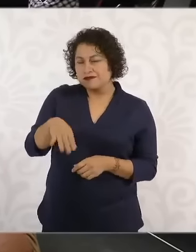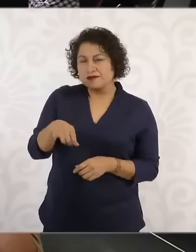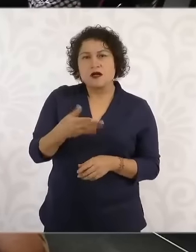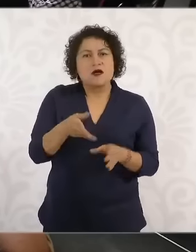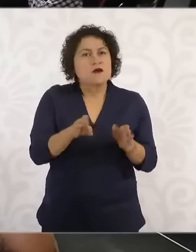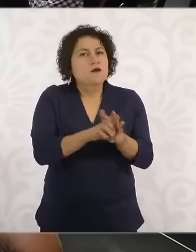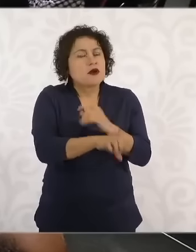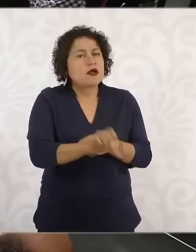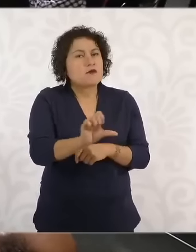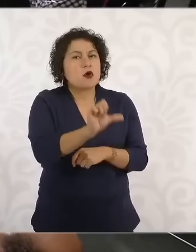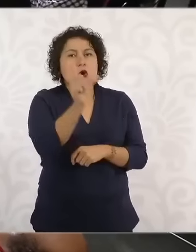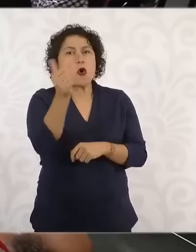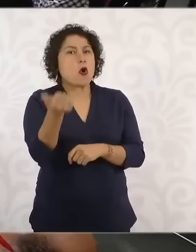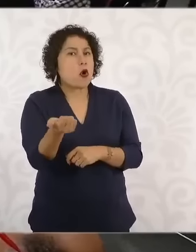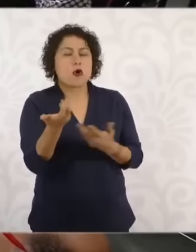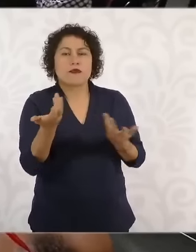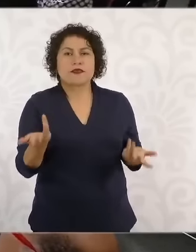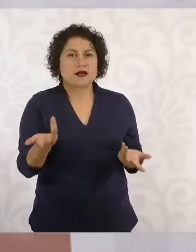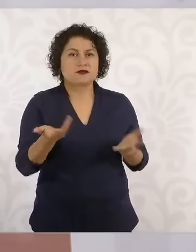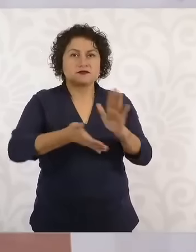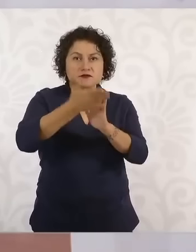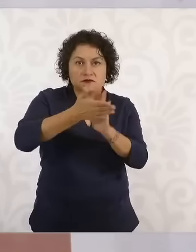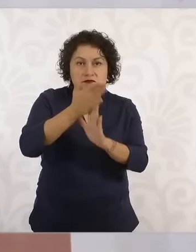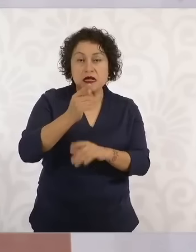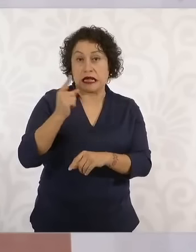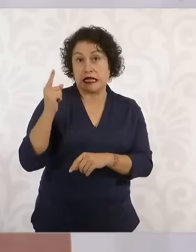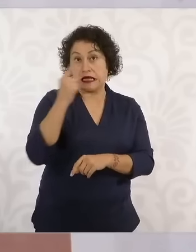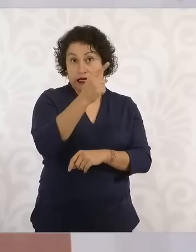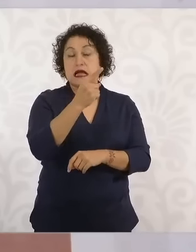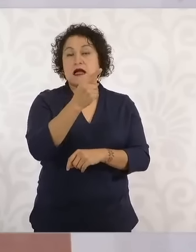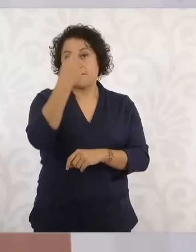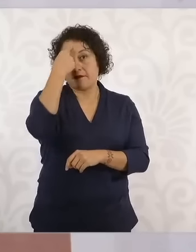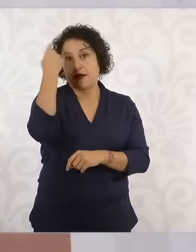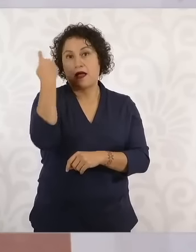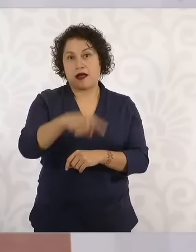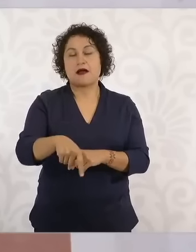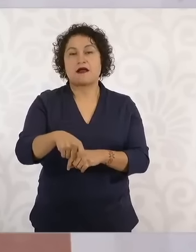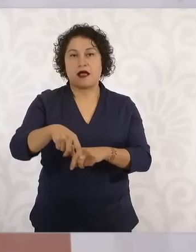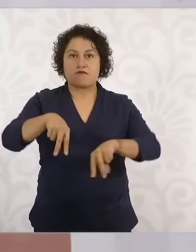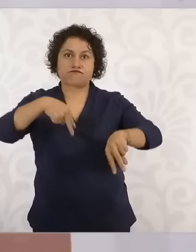para el mundial? Bueno, habría que preguntarle al gobernador de Nuevo León, ¿verdad? Eh,